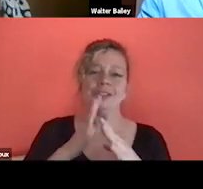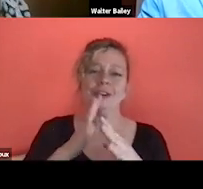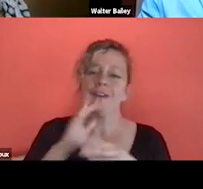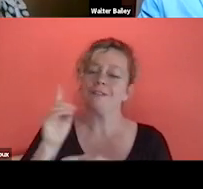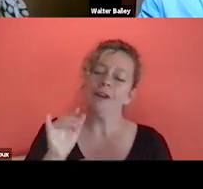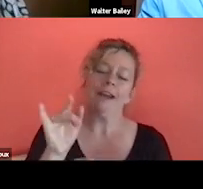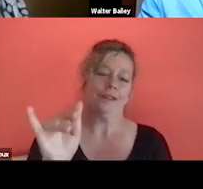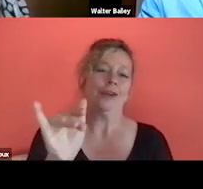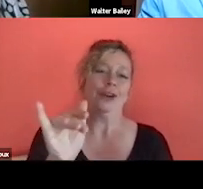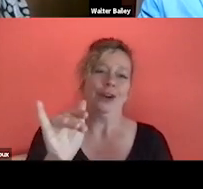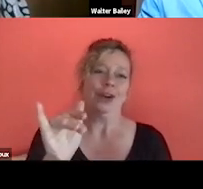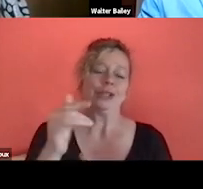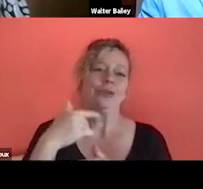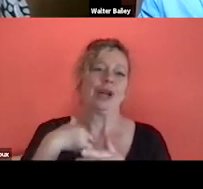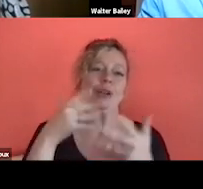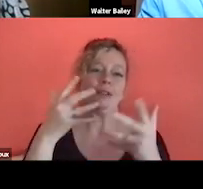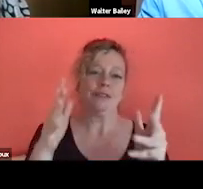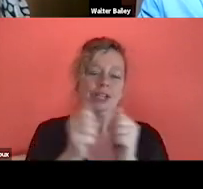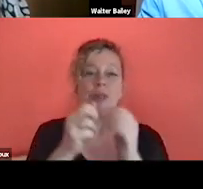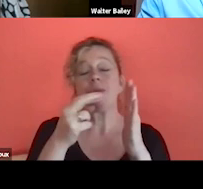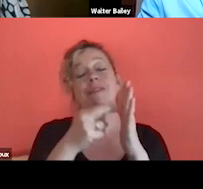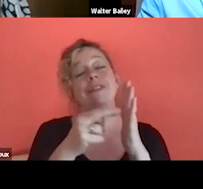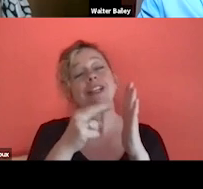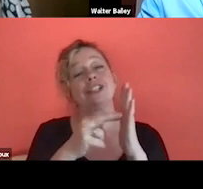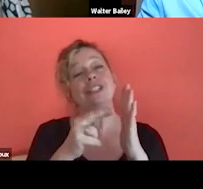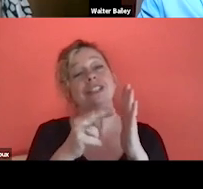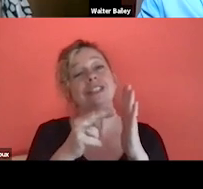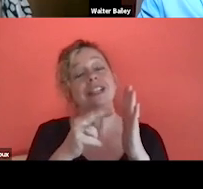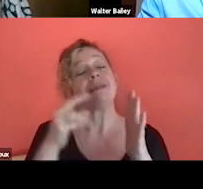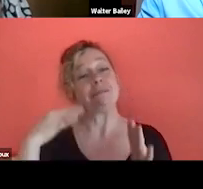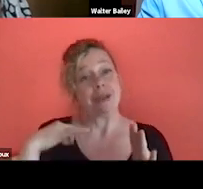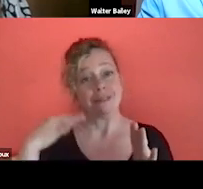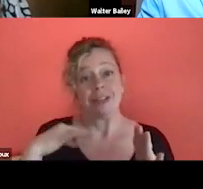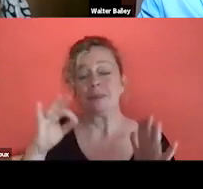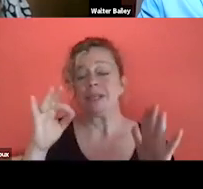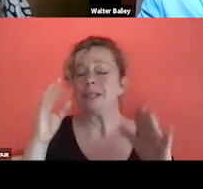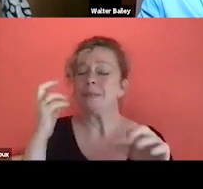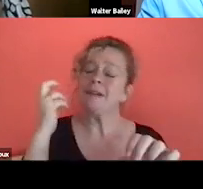Y solo quiero cerrar con una reflexión de que hay beneficios. Ha sido un momento increíblemente difícil